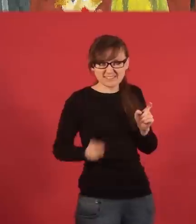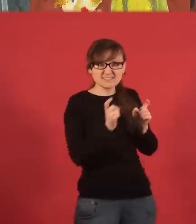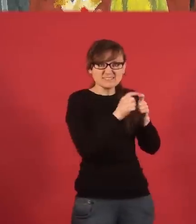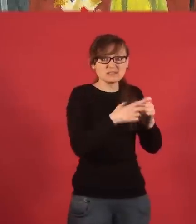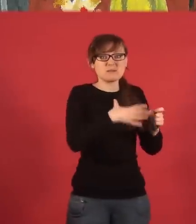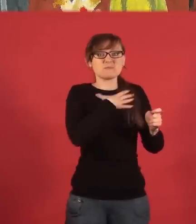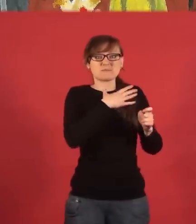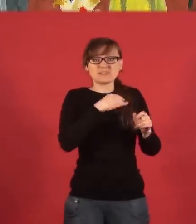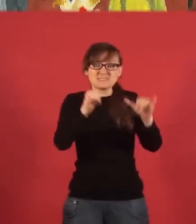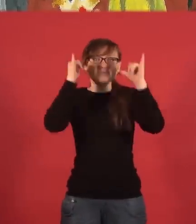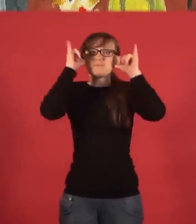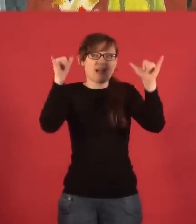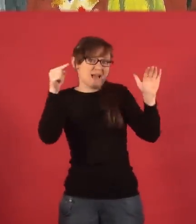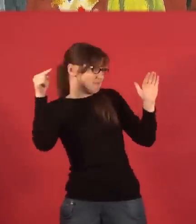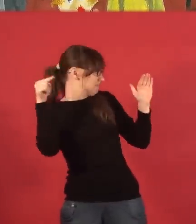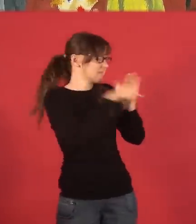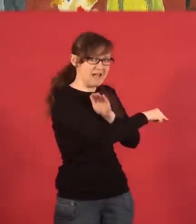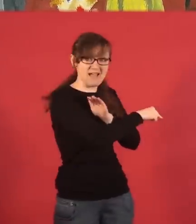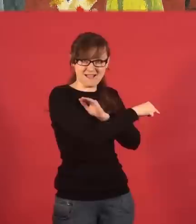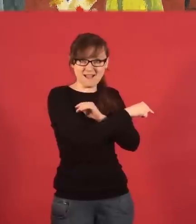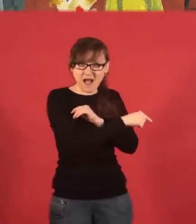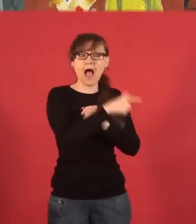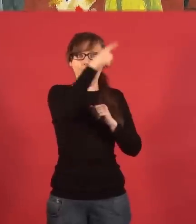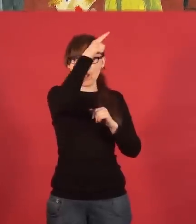W którymś momencie pies niechcący usiadł na żuku, ten tak uszczypnął go, że pies z dzikim skowytem zaczął gnać przez kościół.